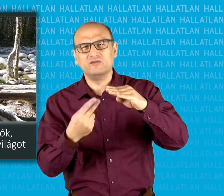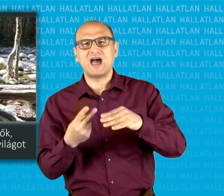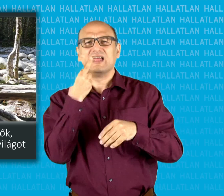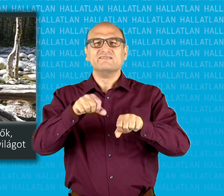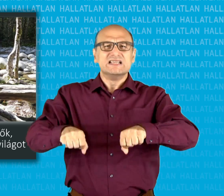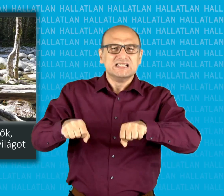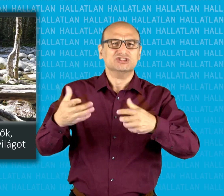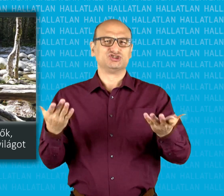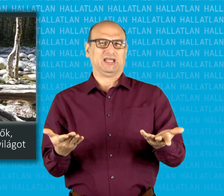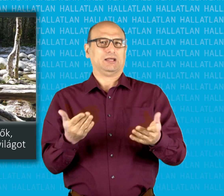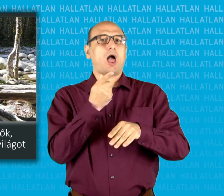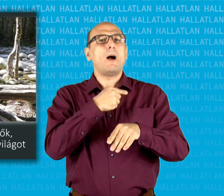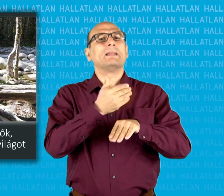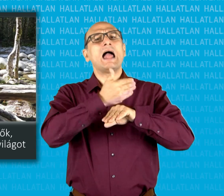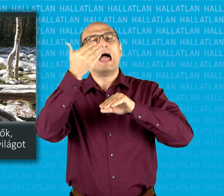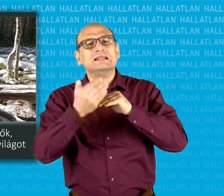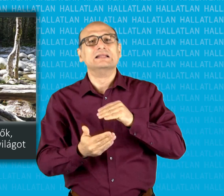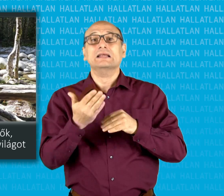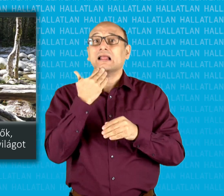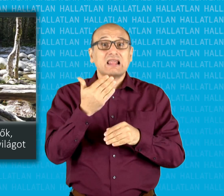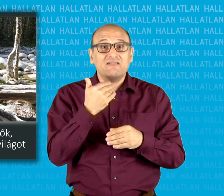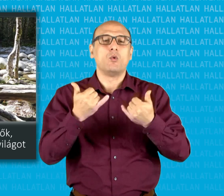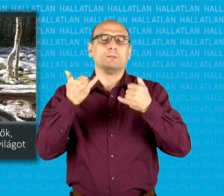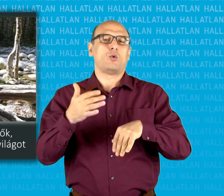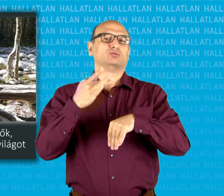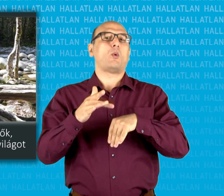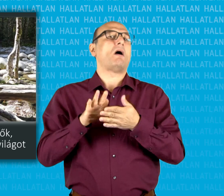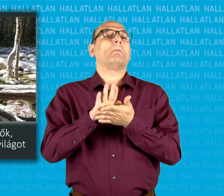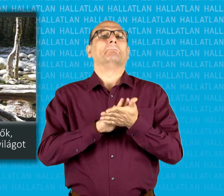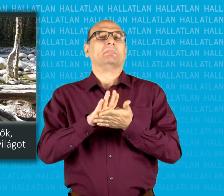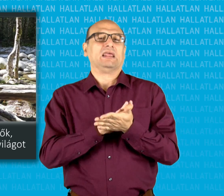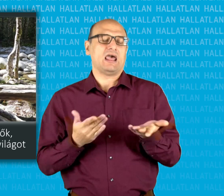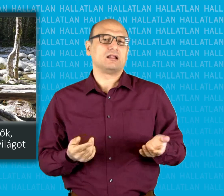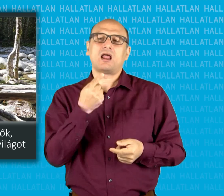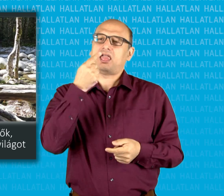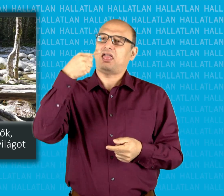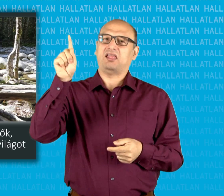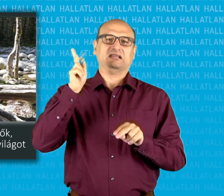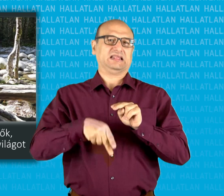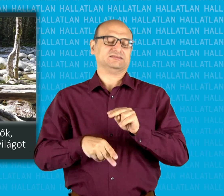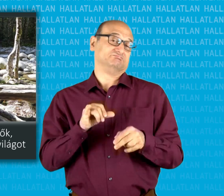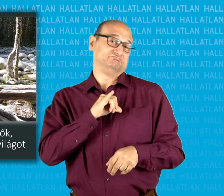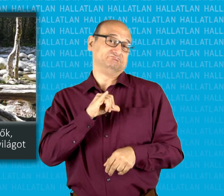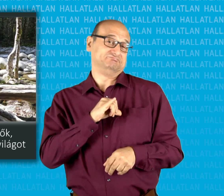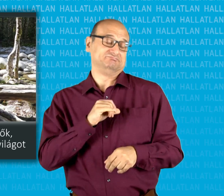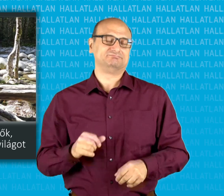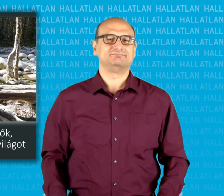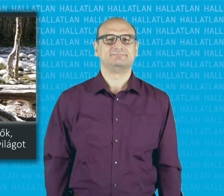búvárkodás vagy a vízisí, illetve minden olyan dolog, amit korábban nem próbáltak ki.